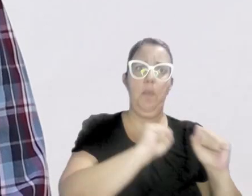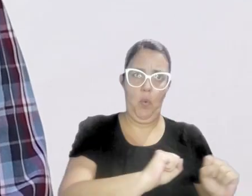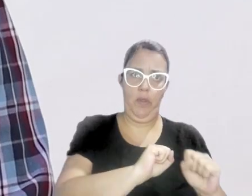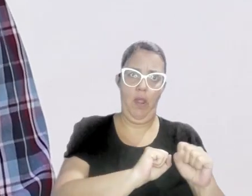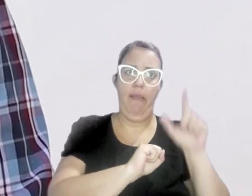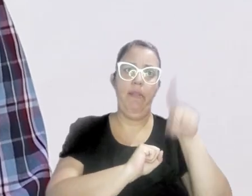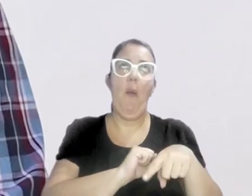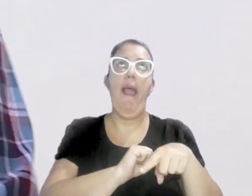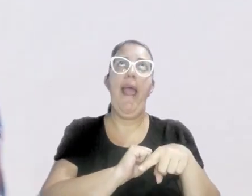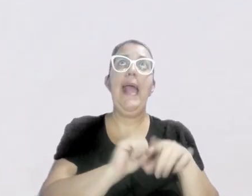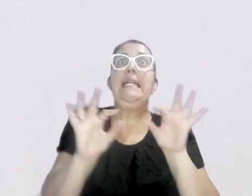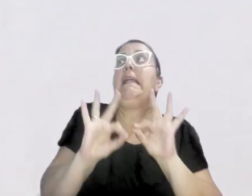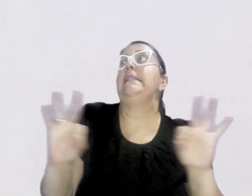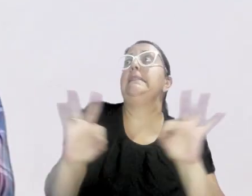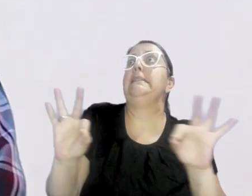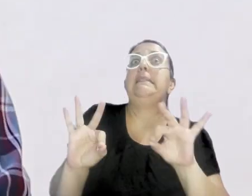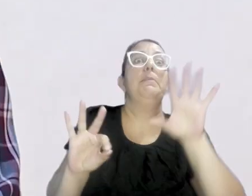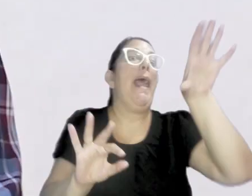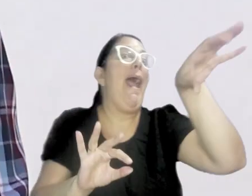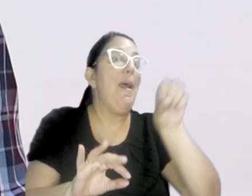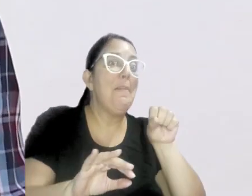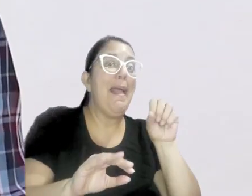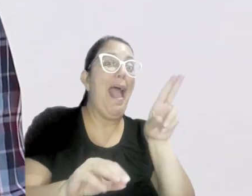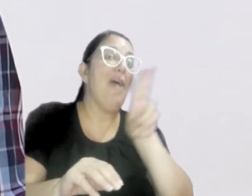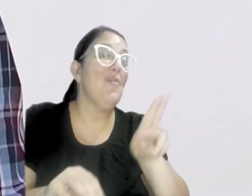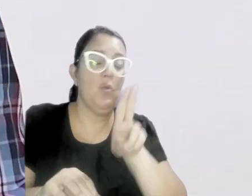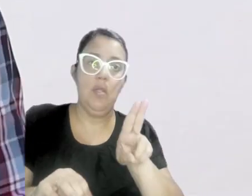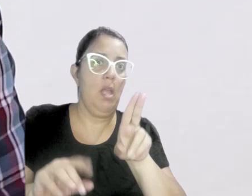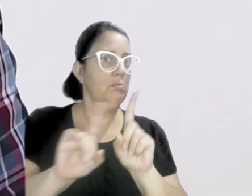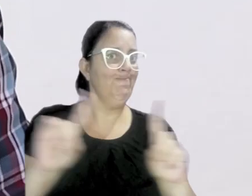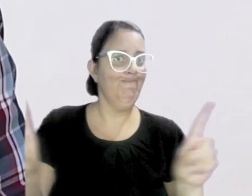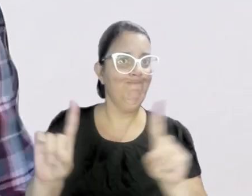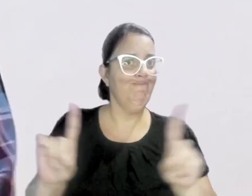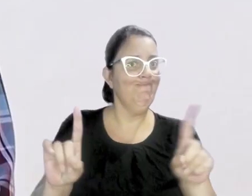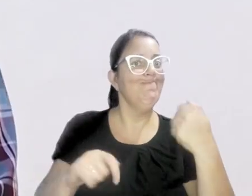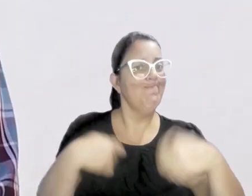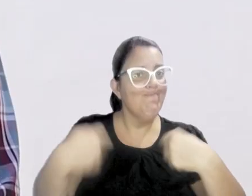ele não é algo que você pega da prateleira e implementa. Você precisa construir o licenciamento.